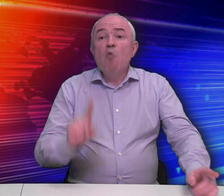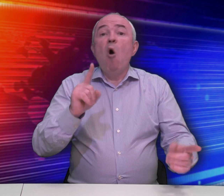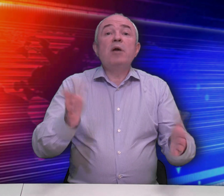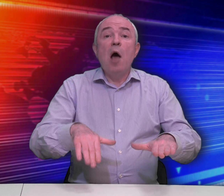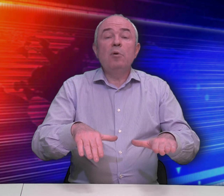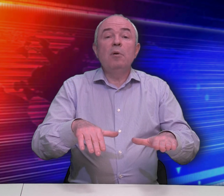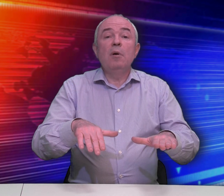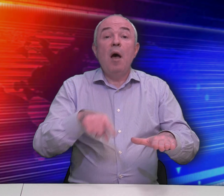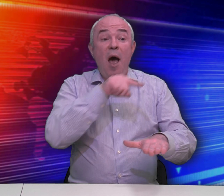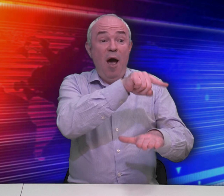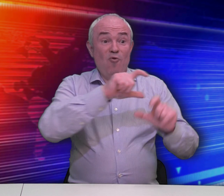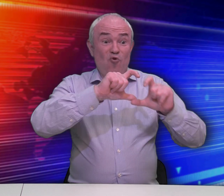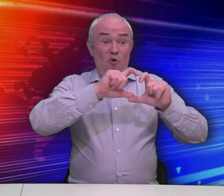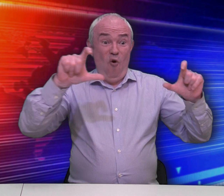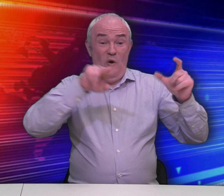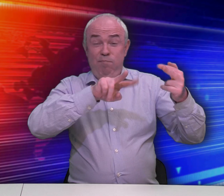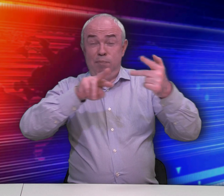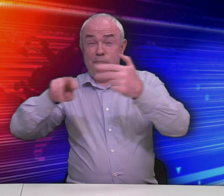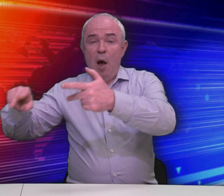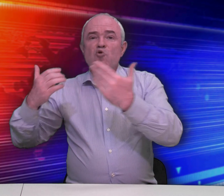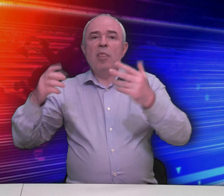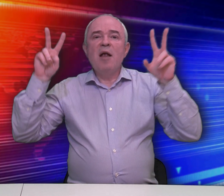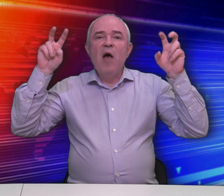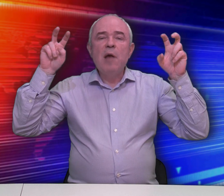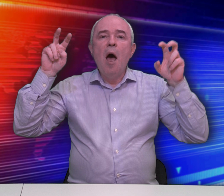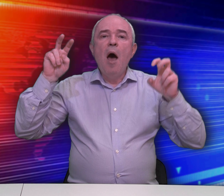Единственным напоминанием о Лоу служит